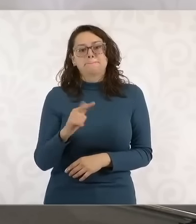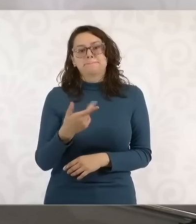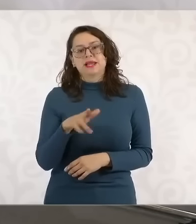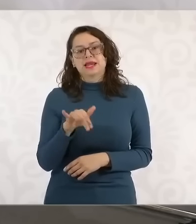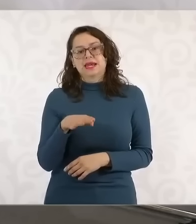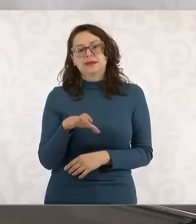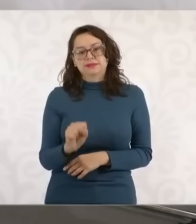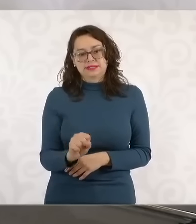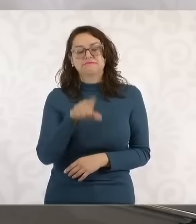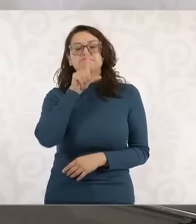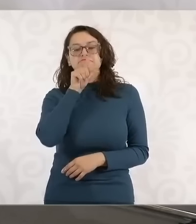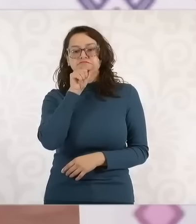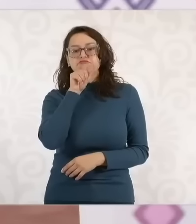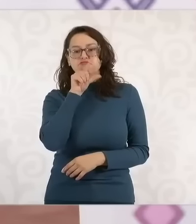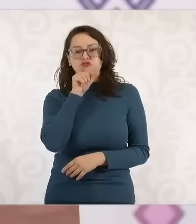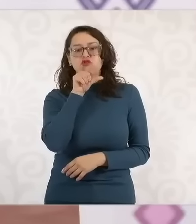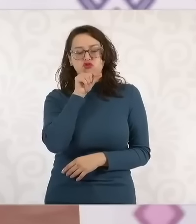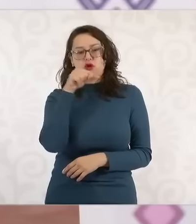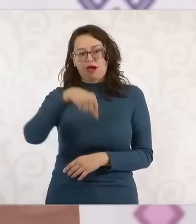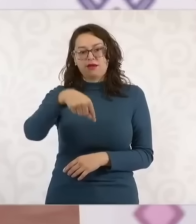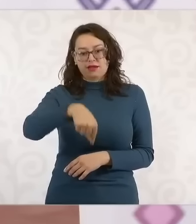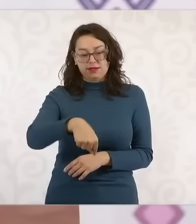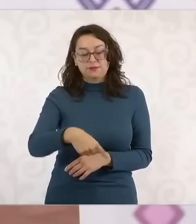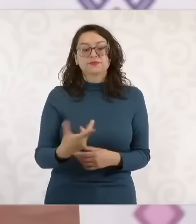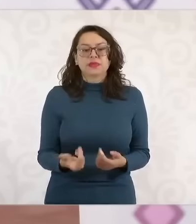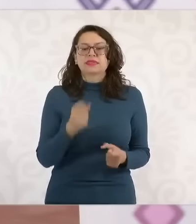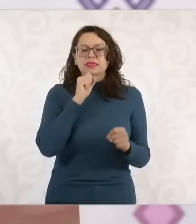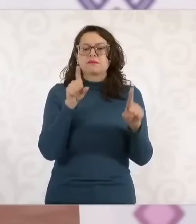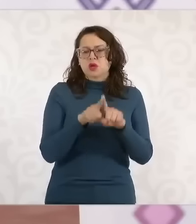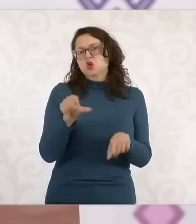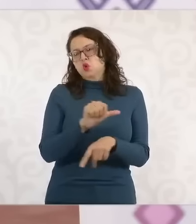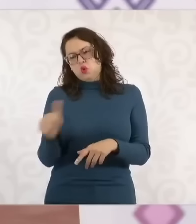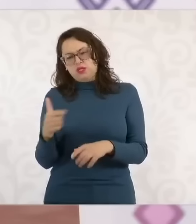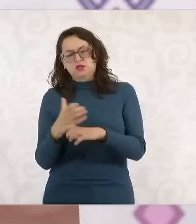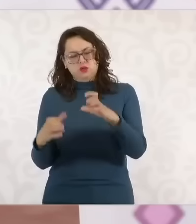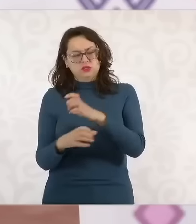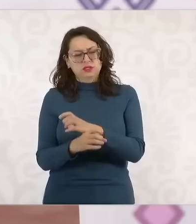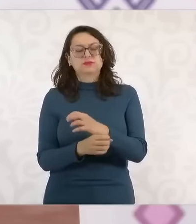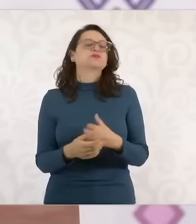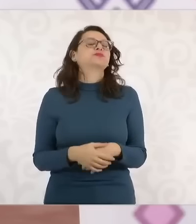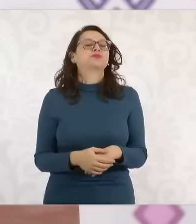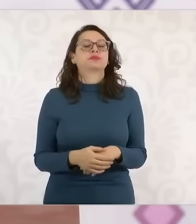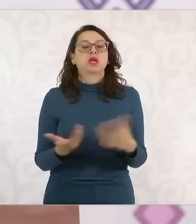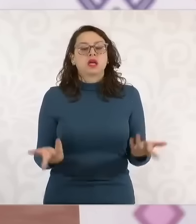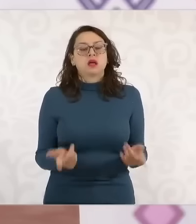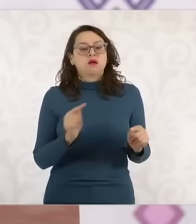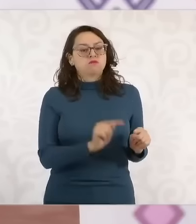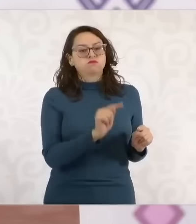productos de pollo fresco y también productos de valor agregado. Estamos preses mercados públicos,